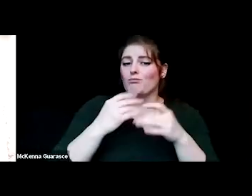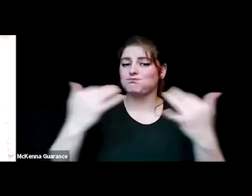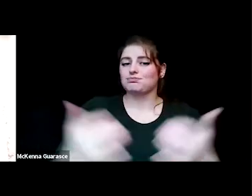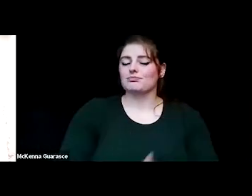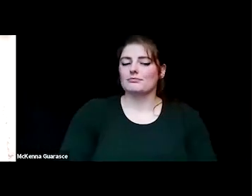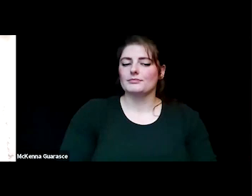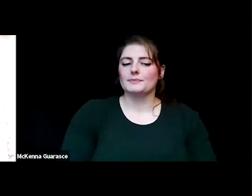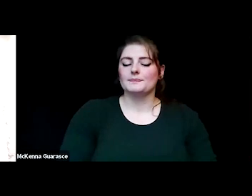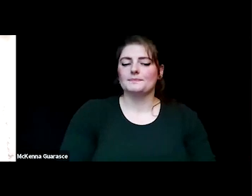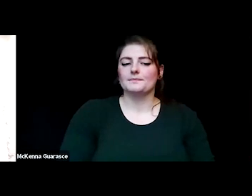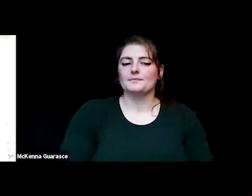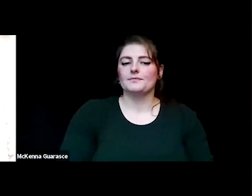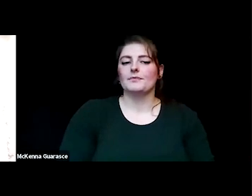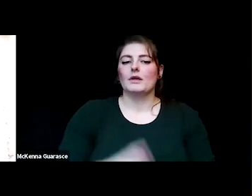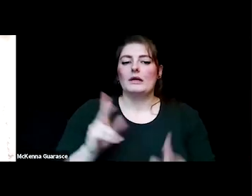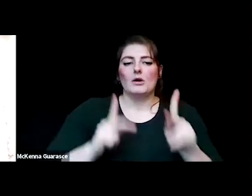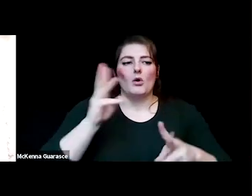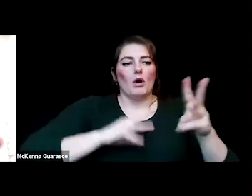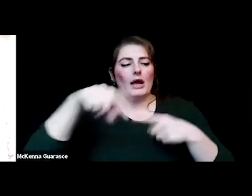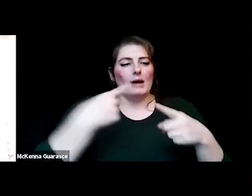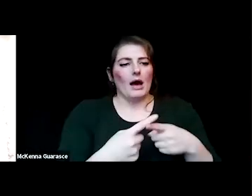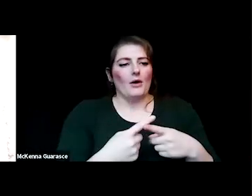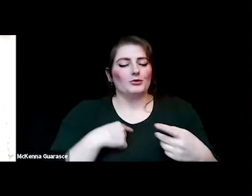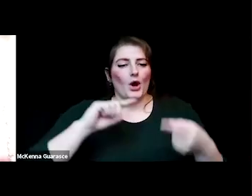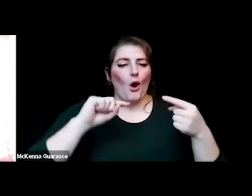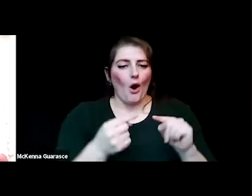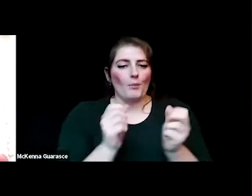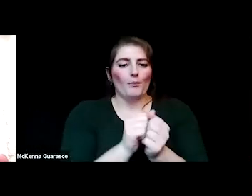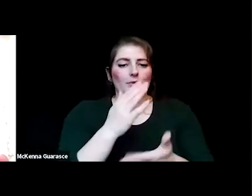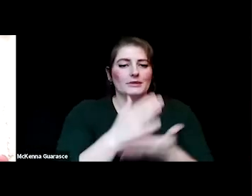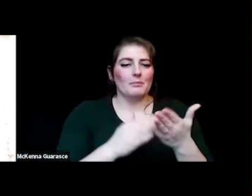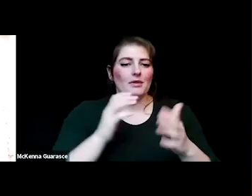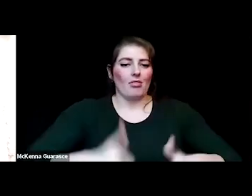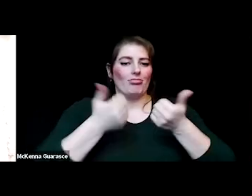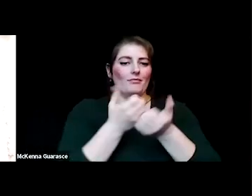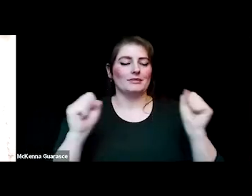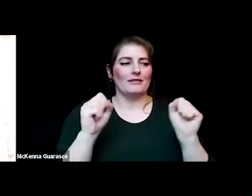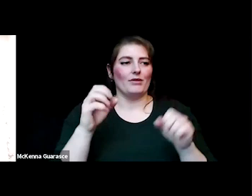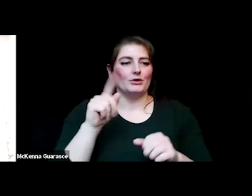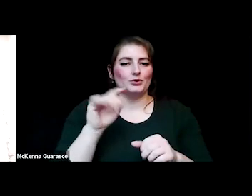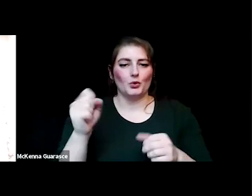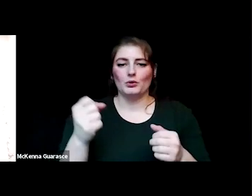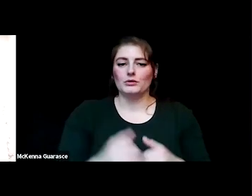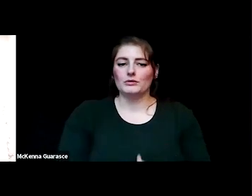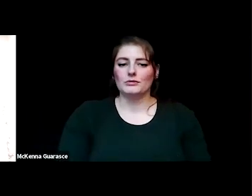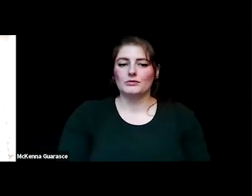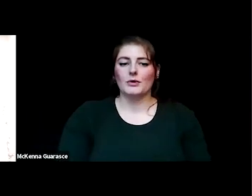la gente estaba preocupada por hacer daño con las herramientas que salvan vidas. Mi trabajo era entrar